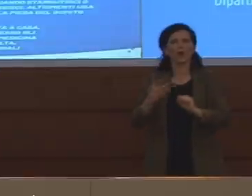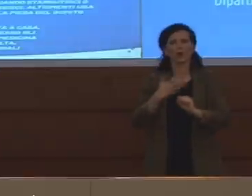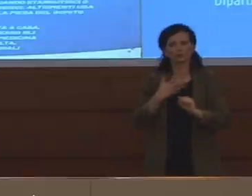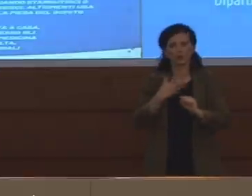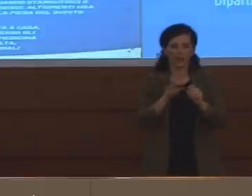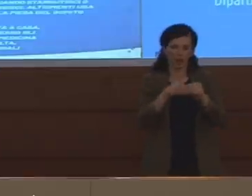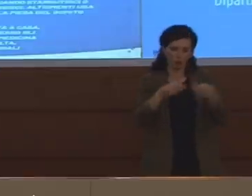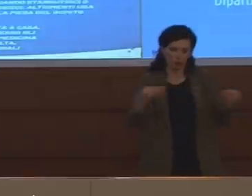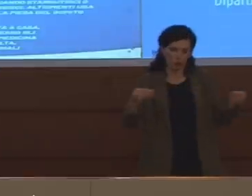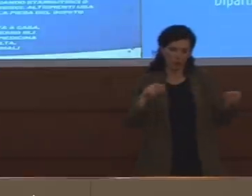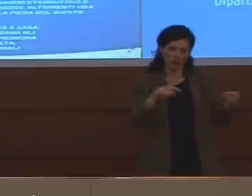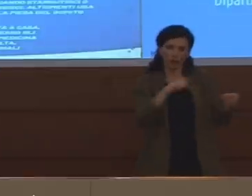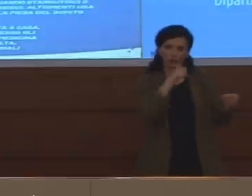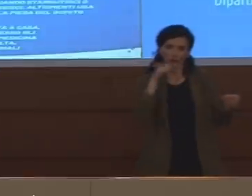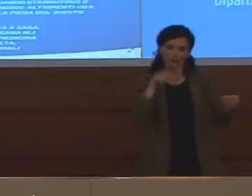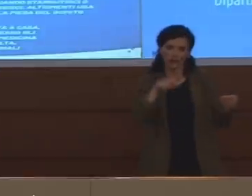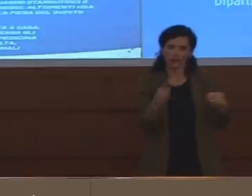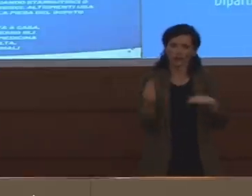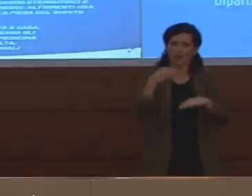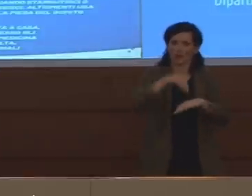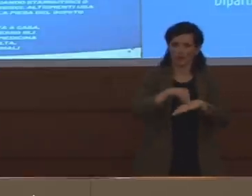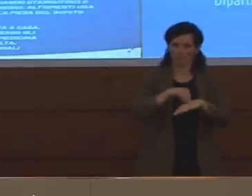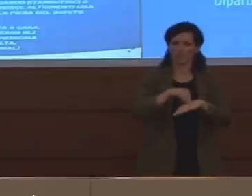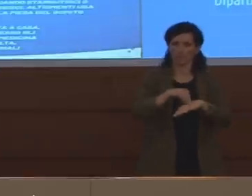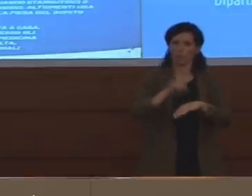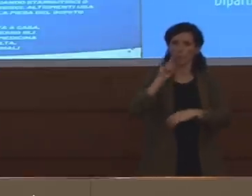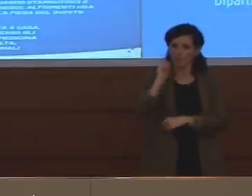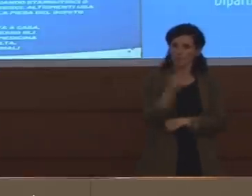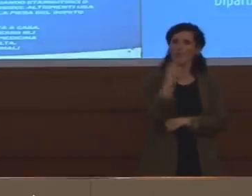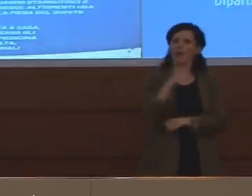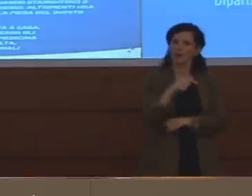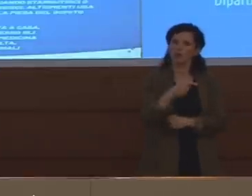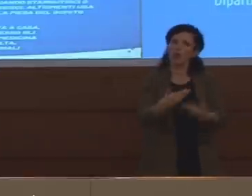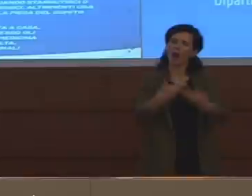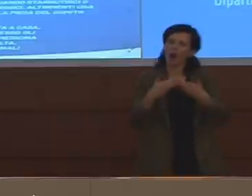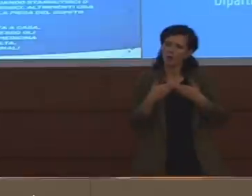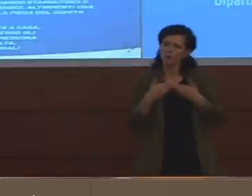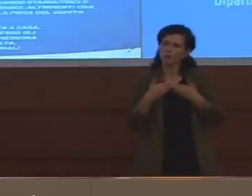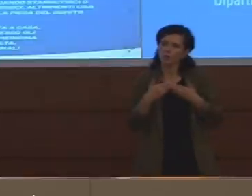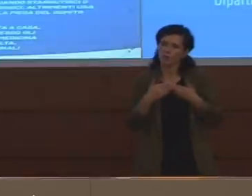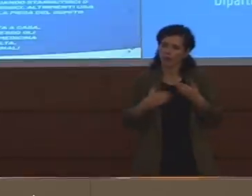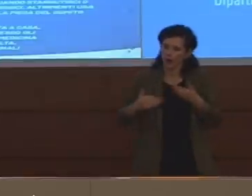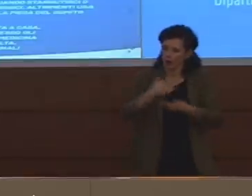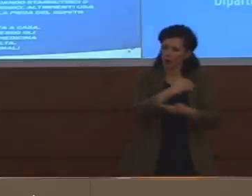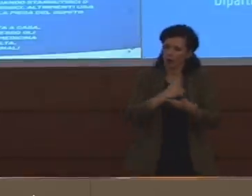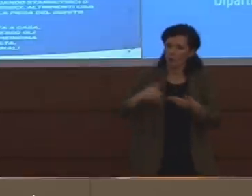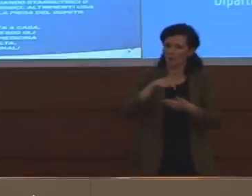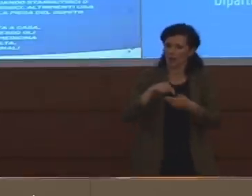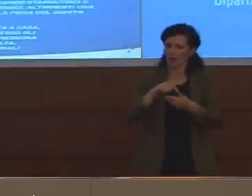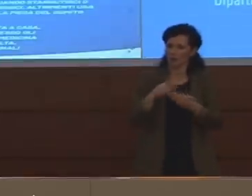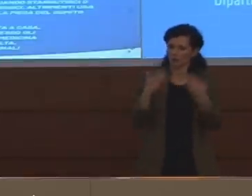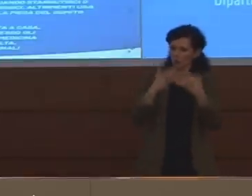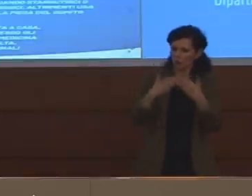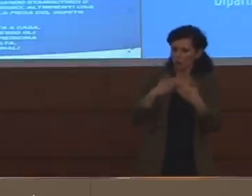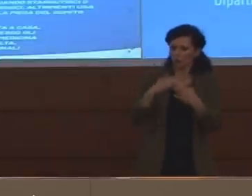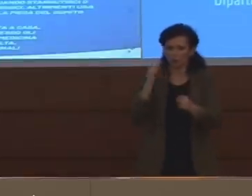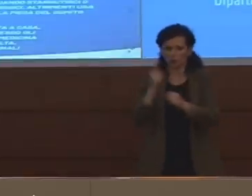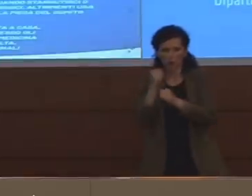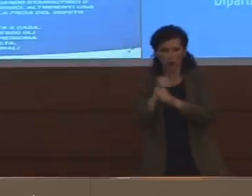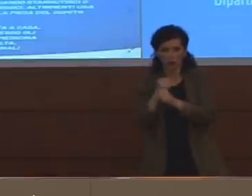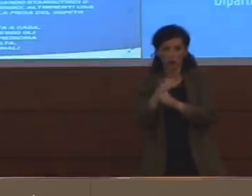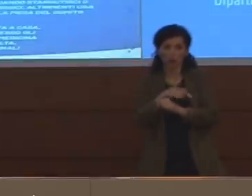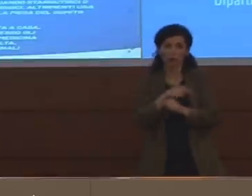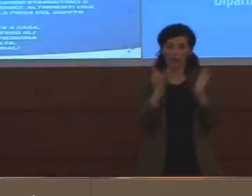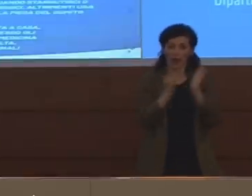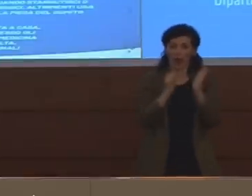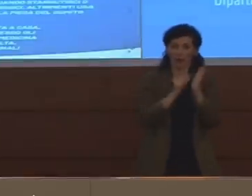più ovviamente che deve complementare quanto la app riesce a fornirci per